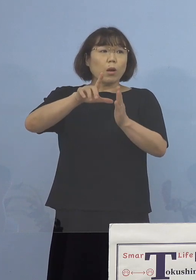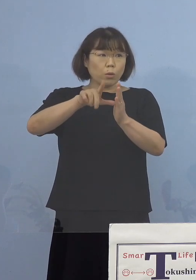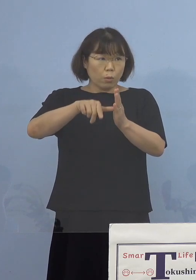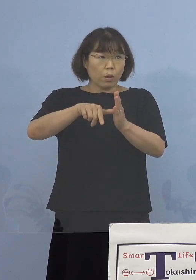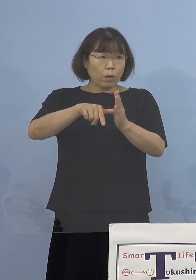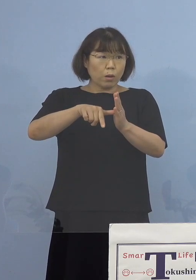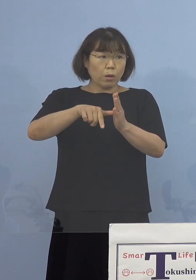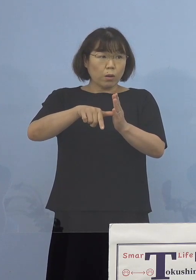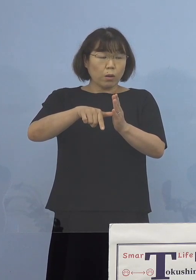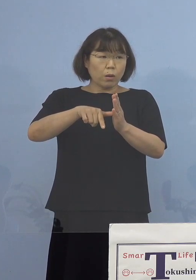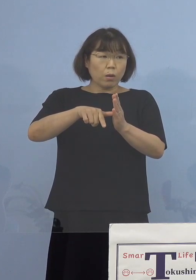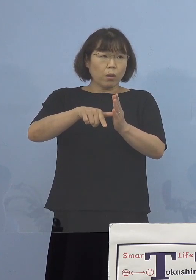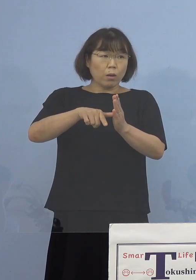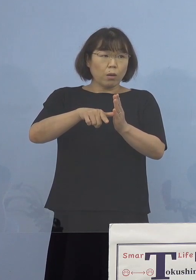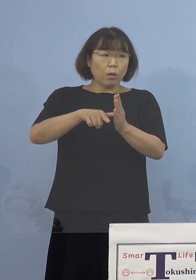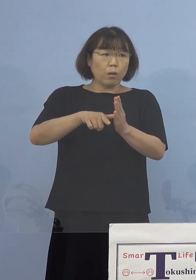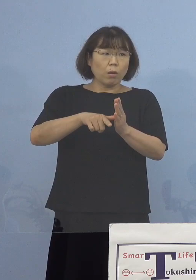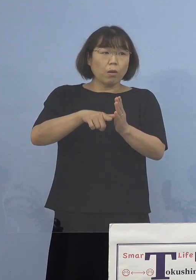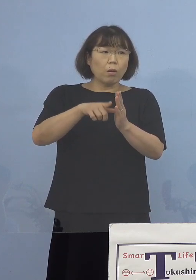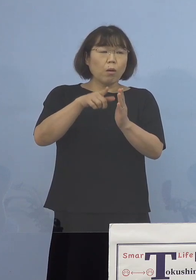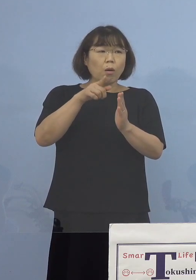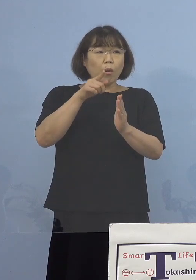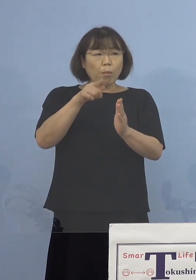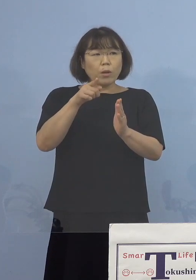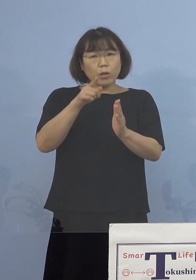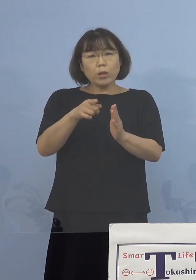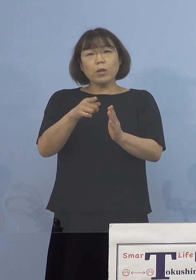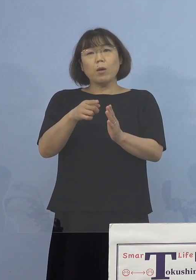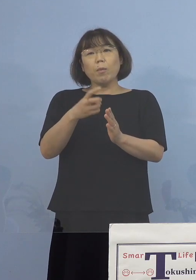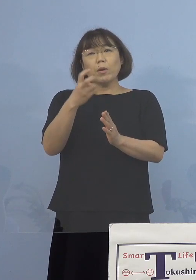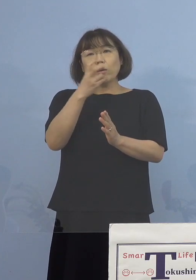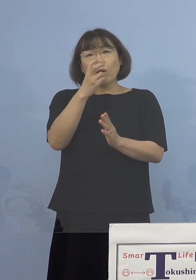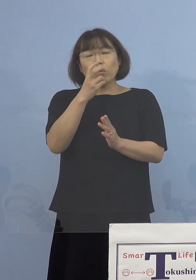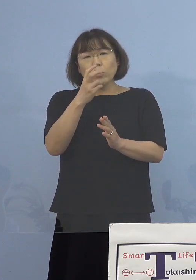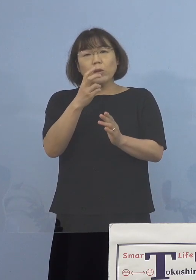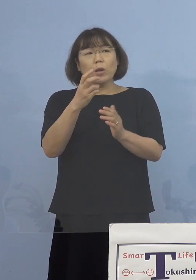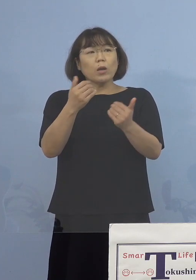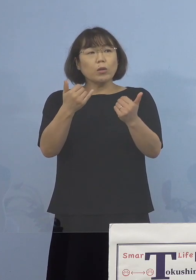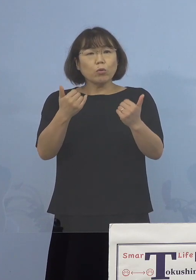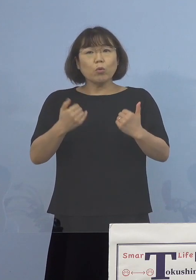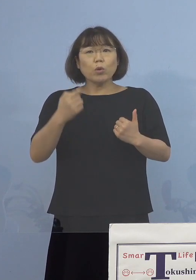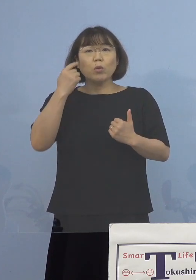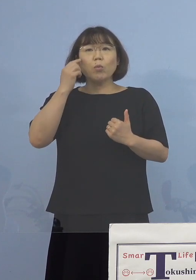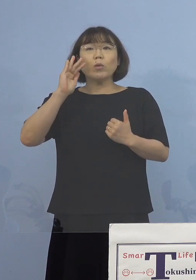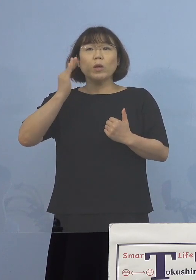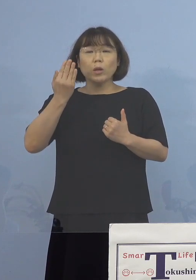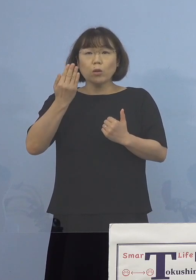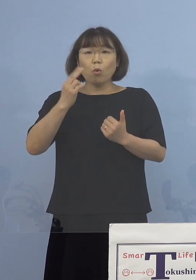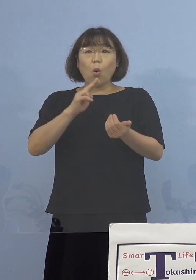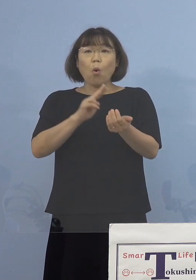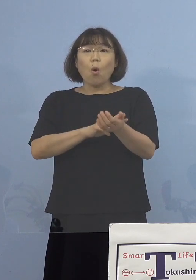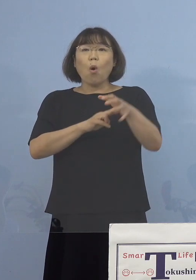啓発する必要があるのではないかと思うん ですけども、医療機関名は公表されないのでしょうか